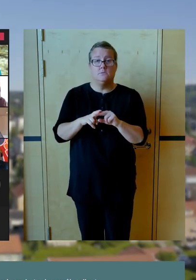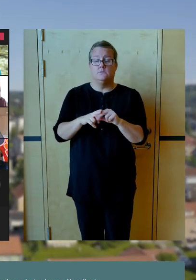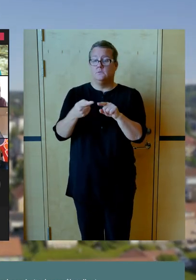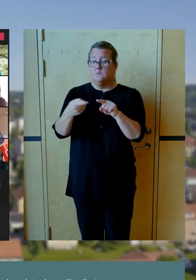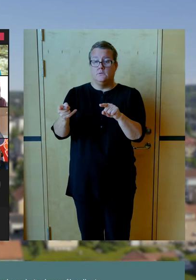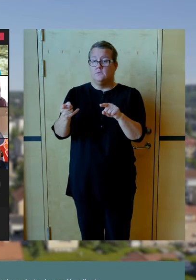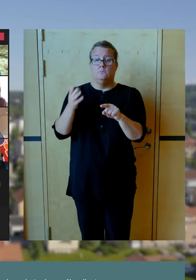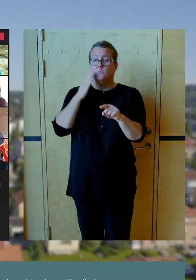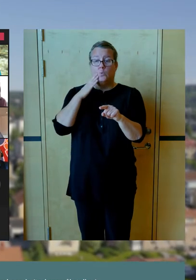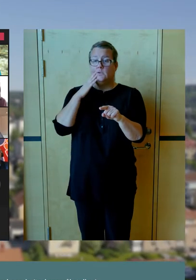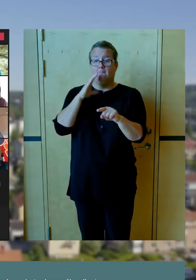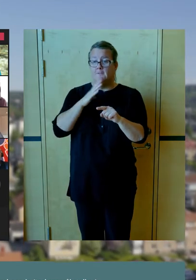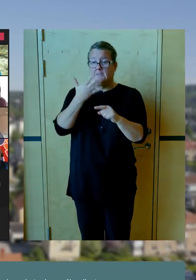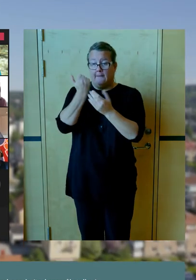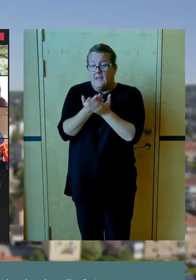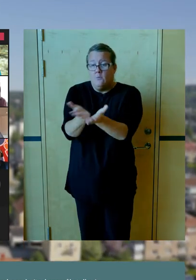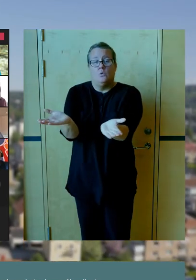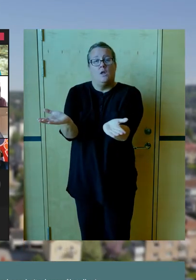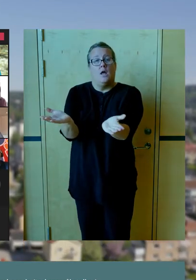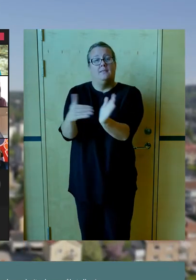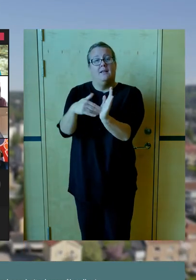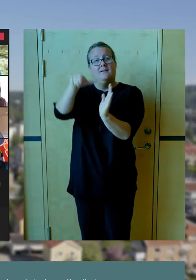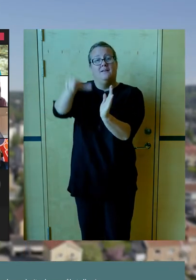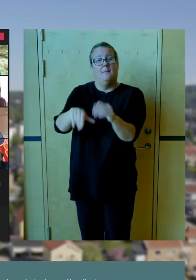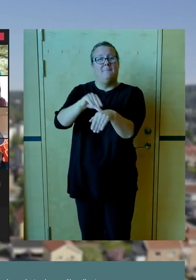Erbjudas De här patienterna Så